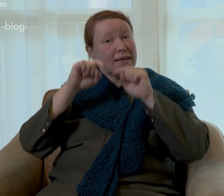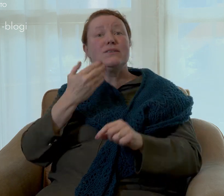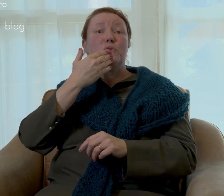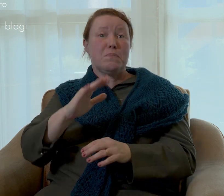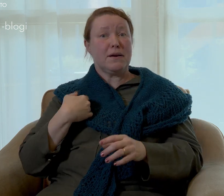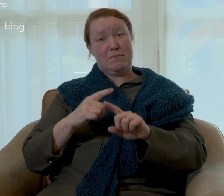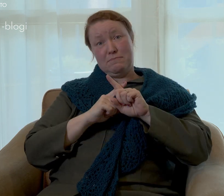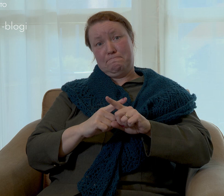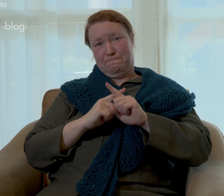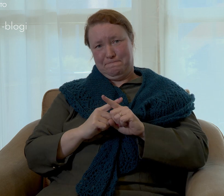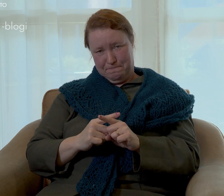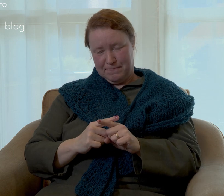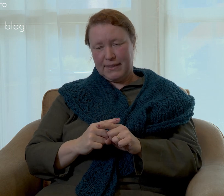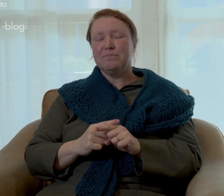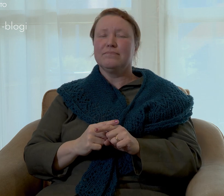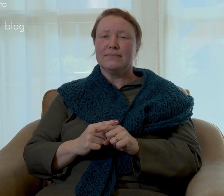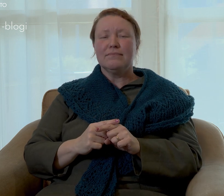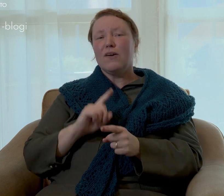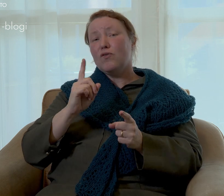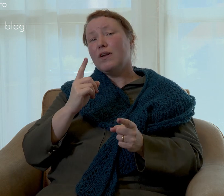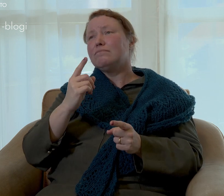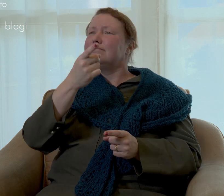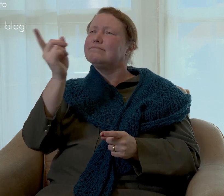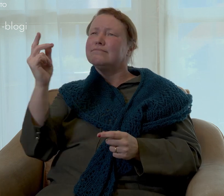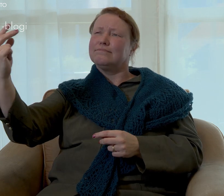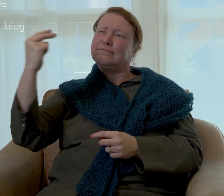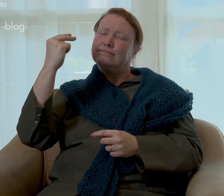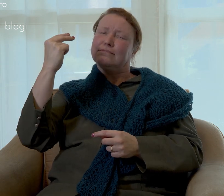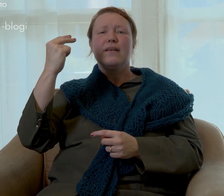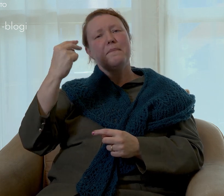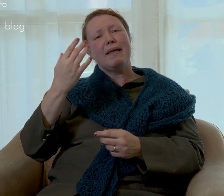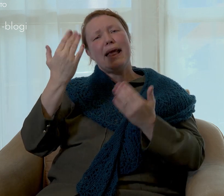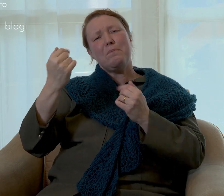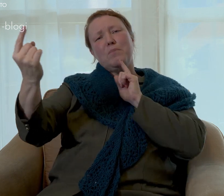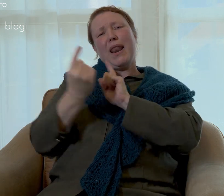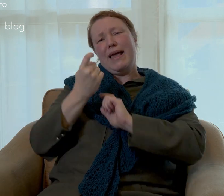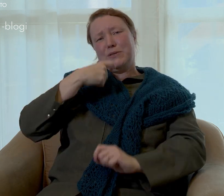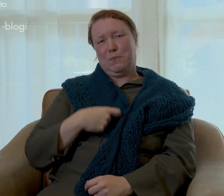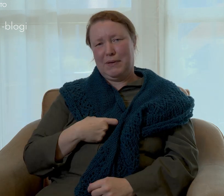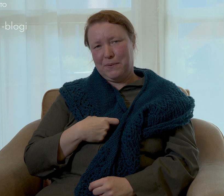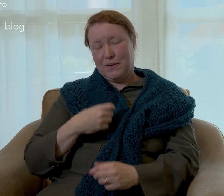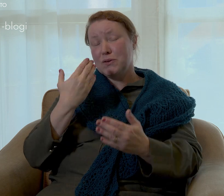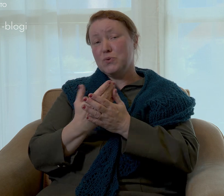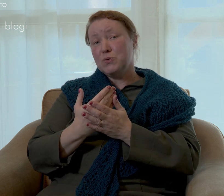kun teen käsilläni jotain. Ehkä se tekee minusta myös helpommin lähestyttävän, -